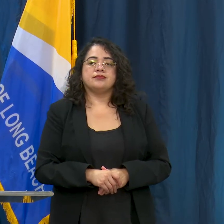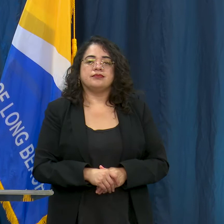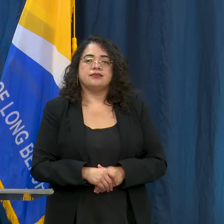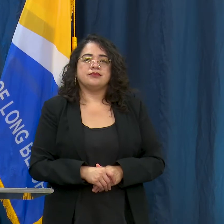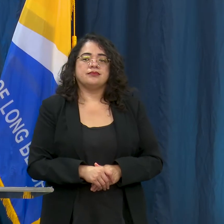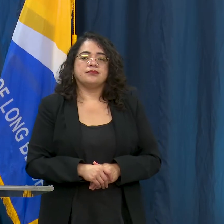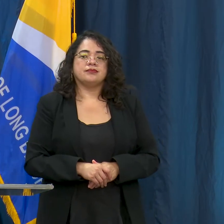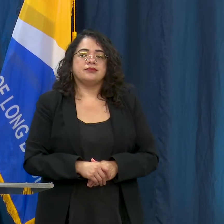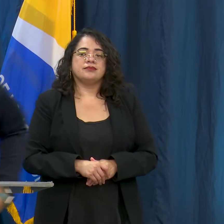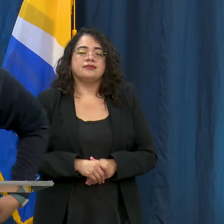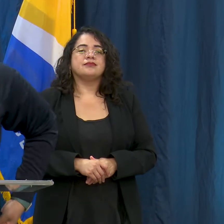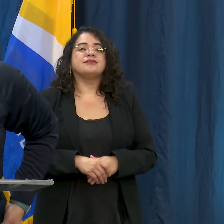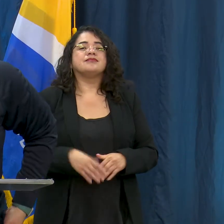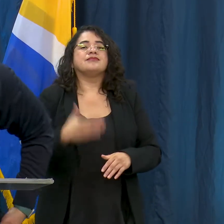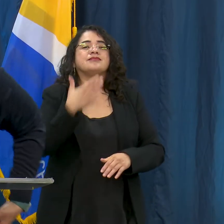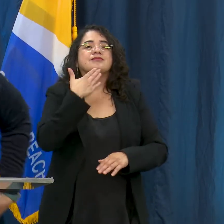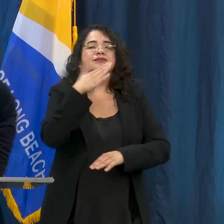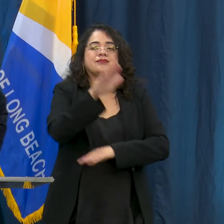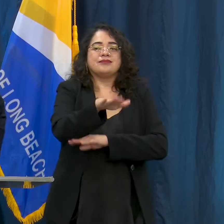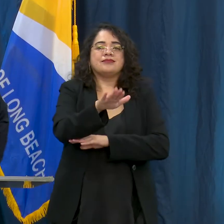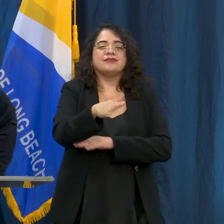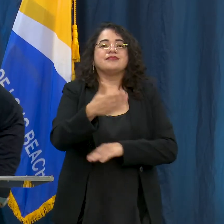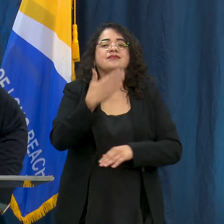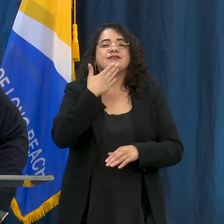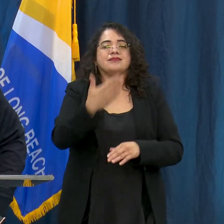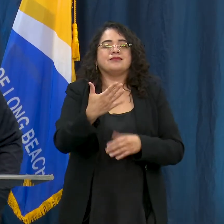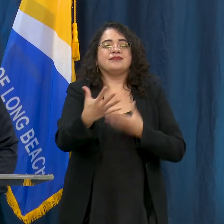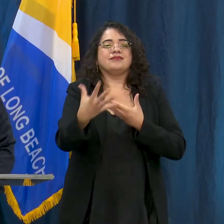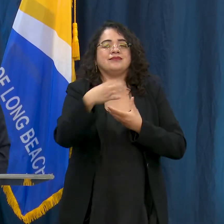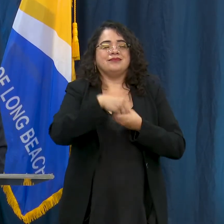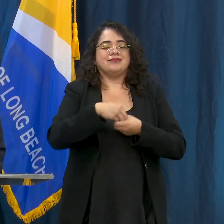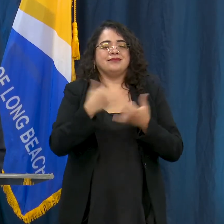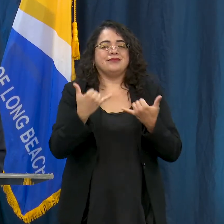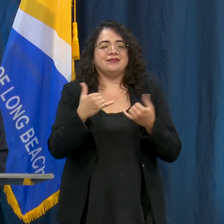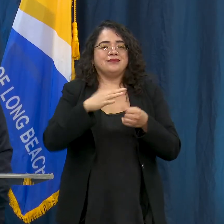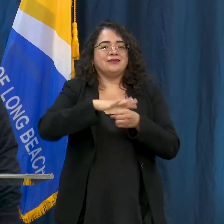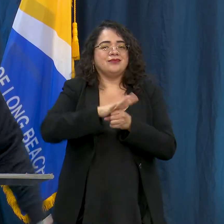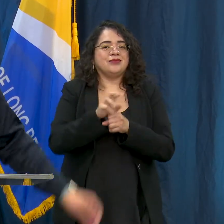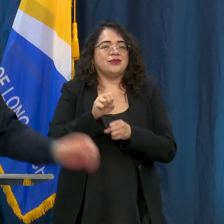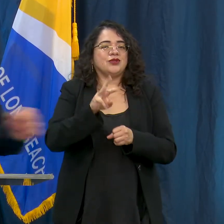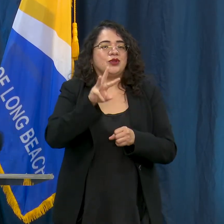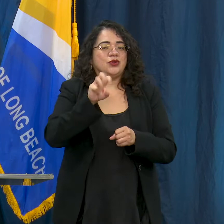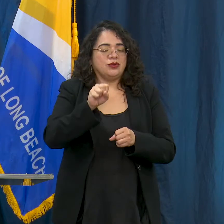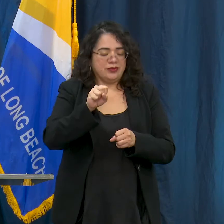muy buenas tardes gracias por accompany our nose om estrus SEO informit Eva del